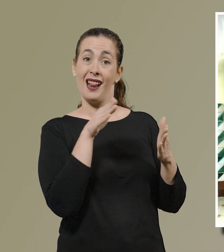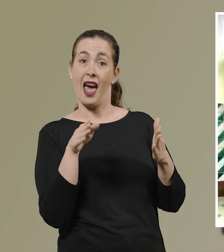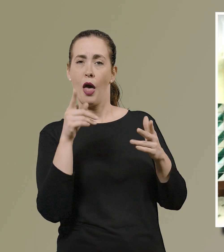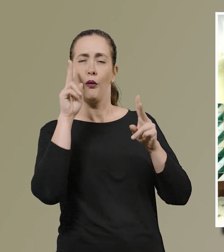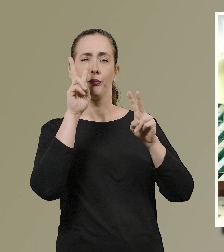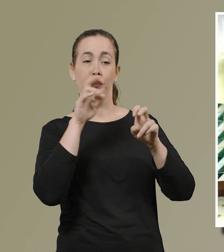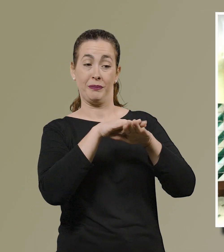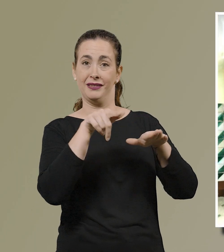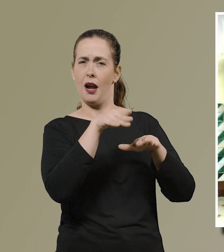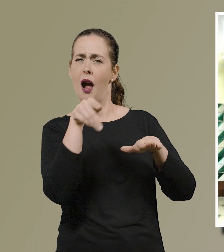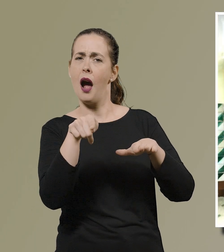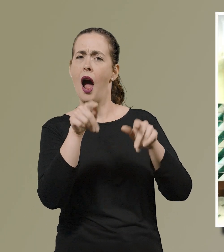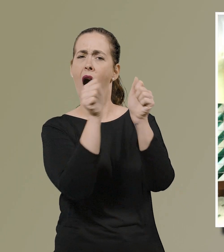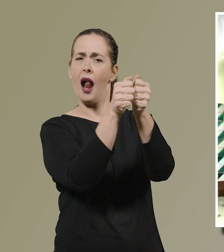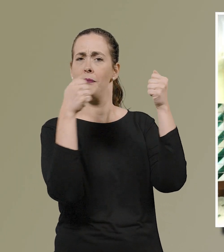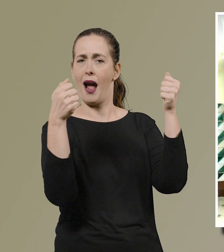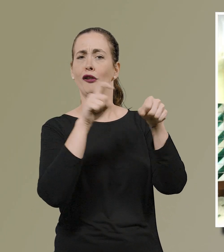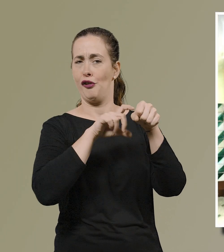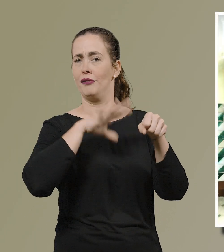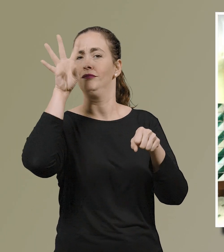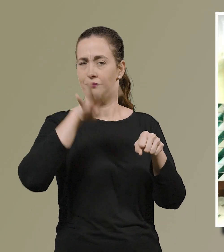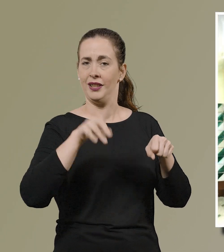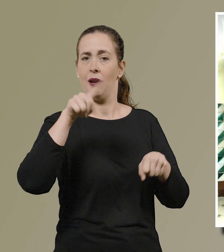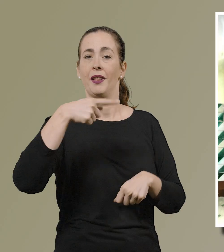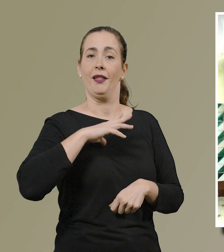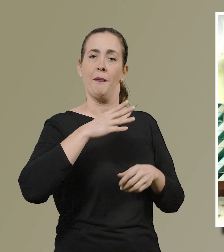Al seu costat hi trobem un armari català de noguera d’estil barroc,